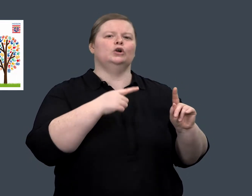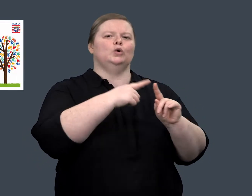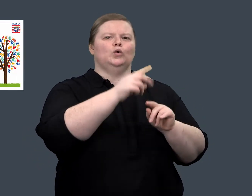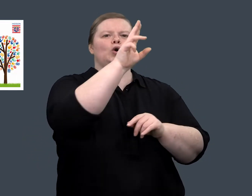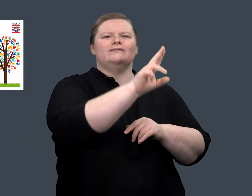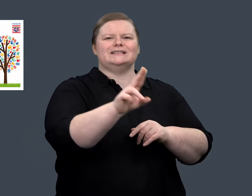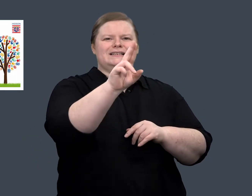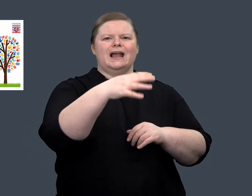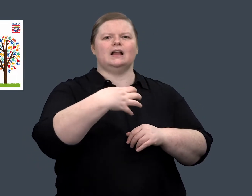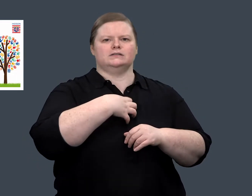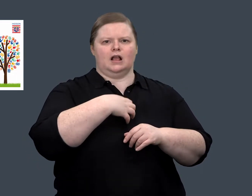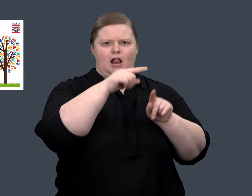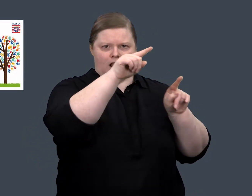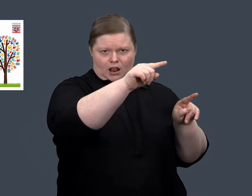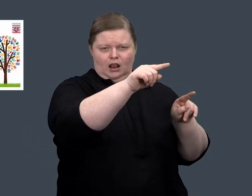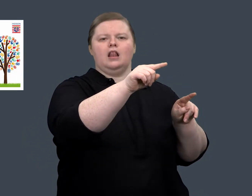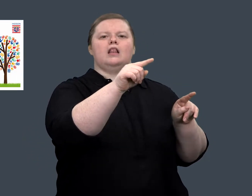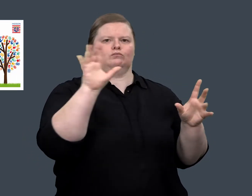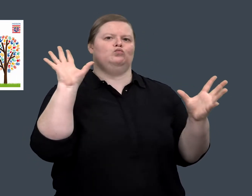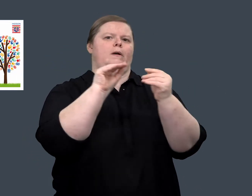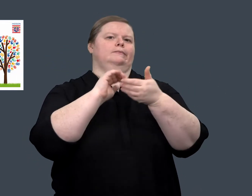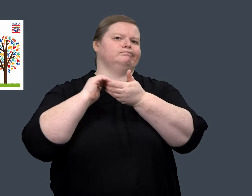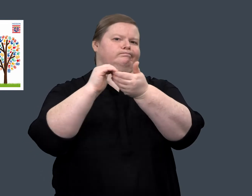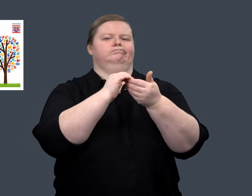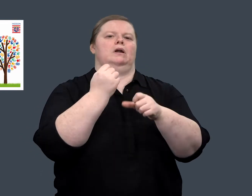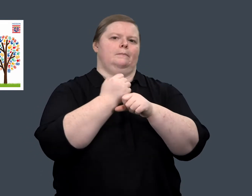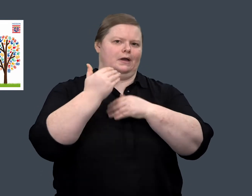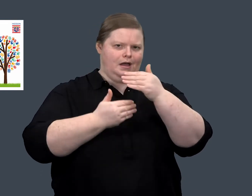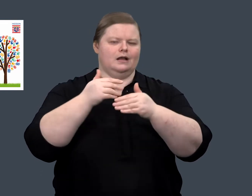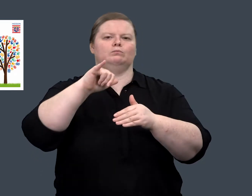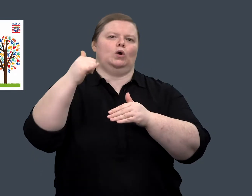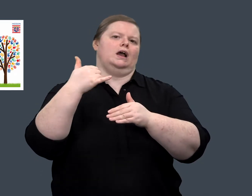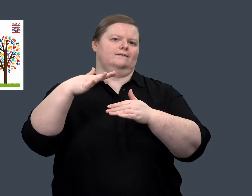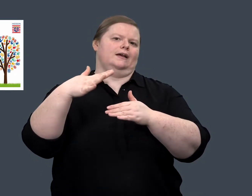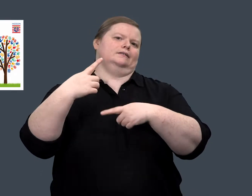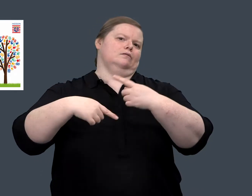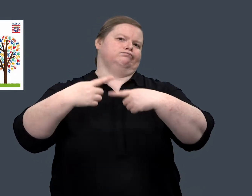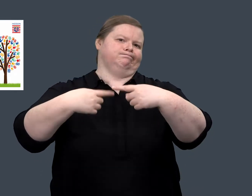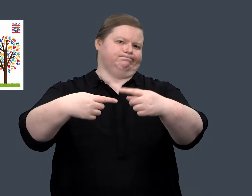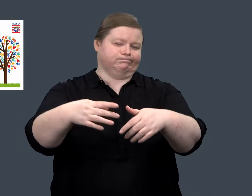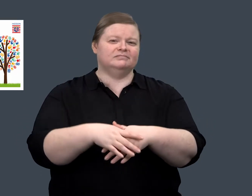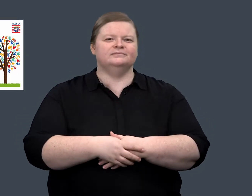von Migration und Behinderung in Hessen (MiBeH)“ fort.